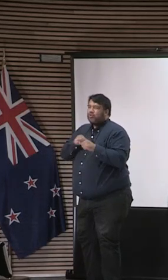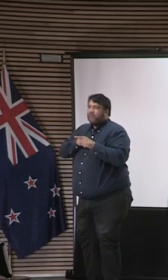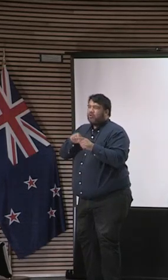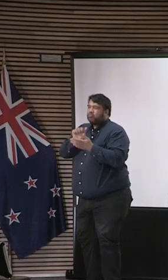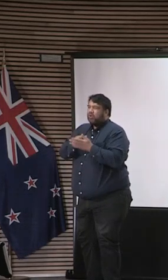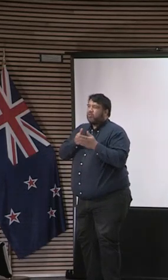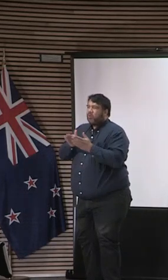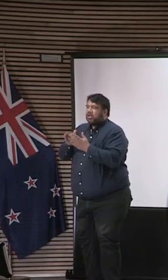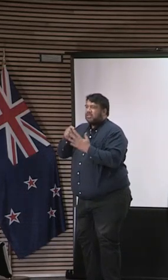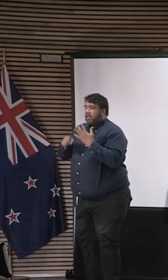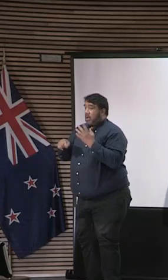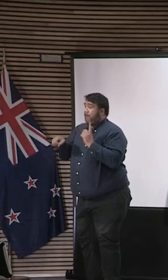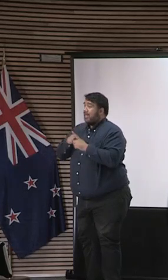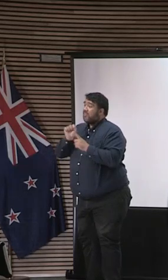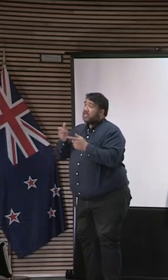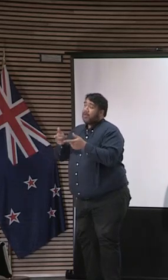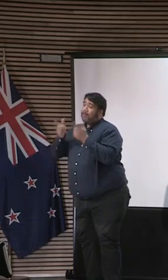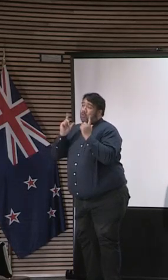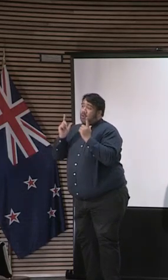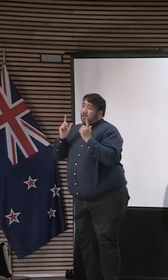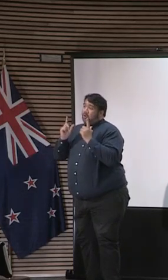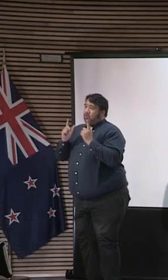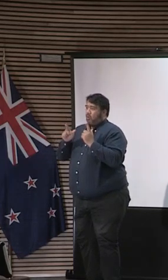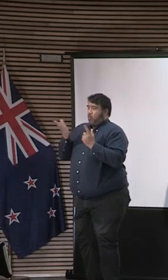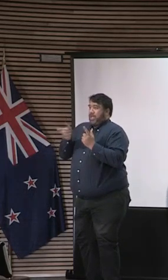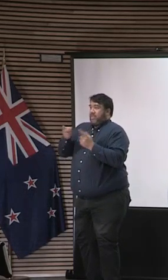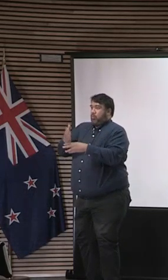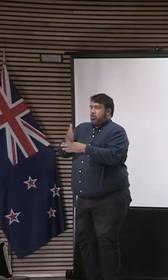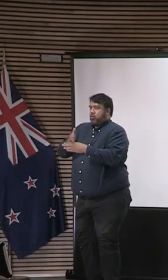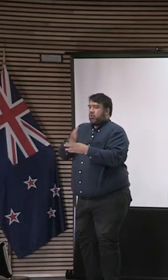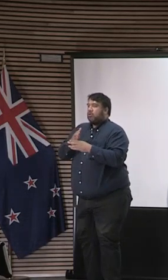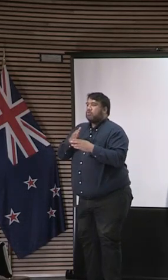Na, he mea nui tonu, he mea tino nui kia mohio ratau kia rua nga mohiotanga mo nga tikanga akuaku me whakakoi, tae atu ki te whakamahi tonu i nga